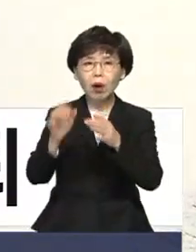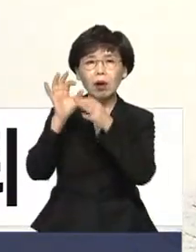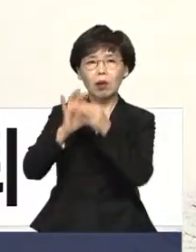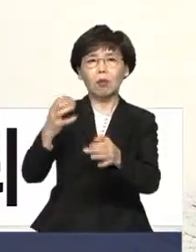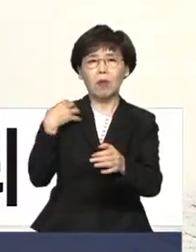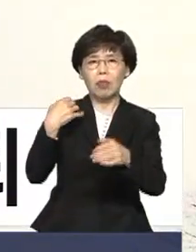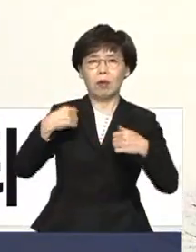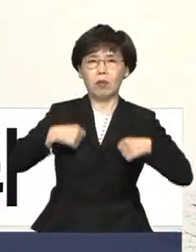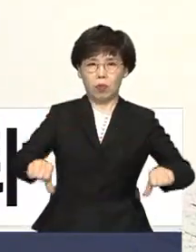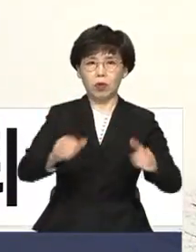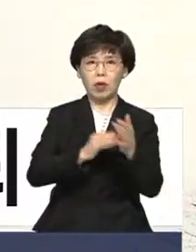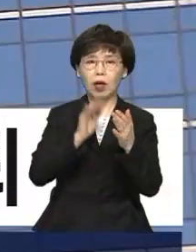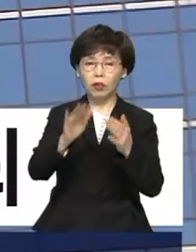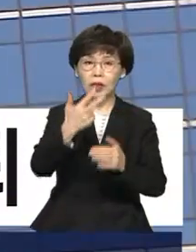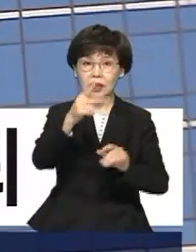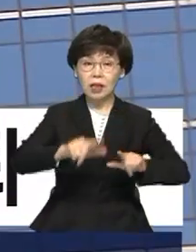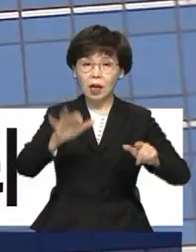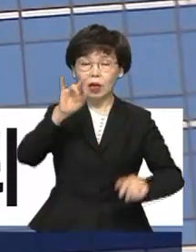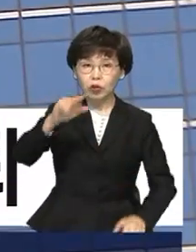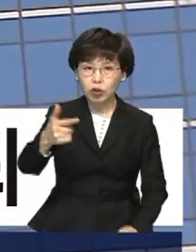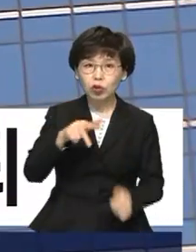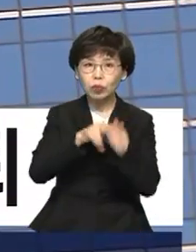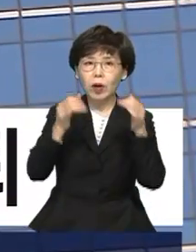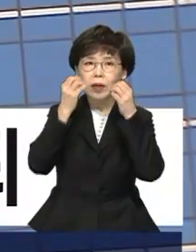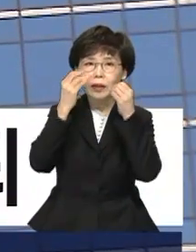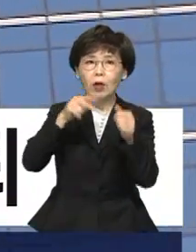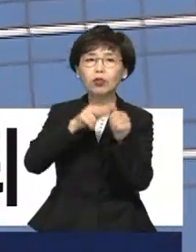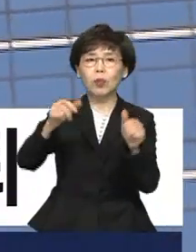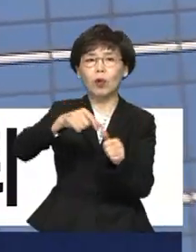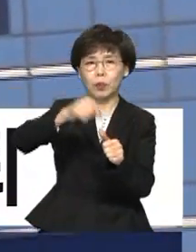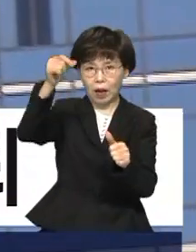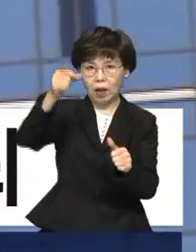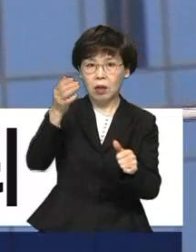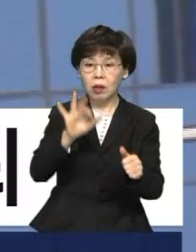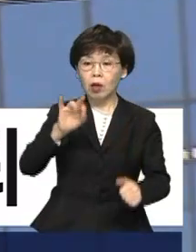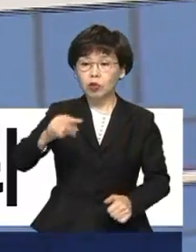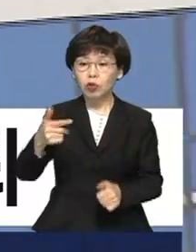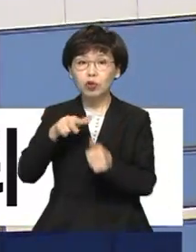이후 KT 이사진은 이달 초 윤 후보를 새 후보로 내정했지만 윤 후보가 또다시 내정